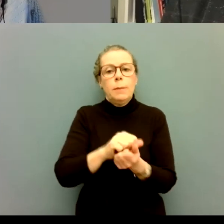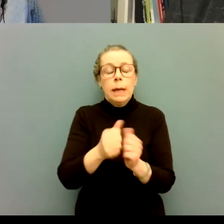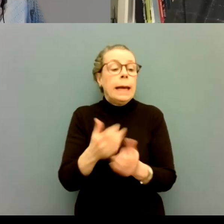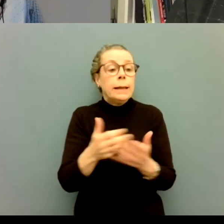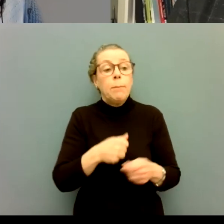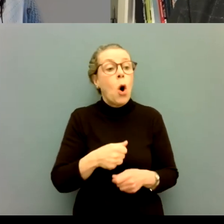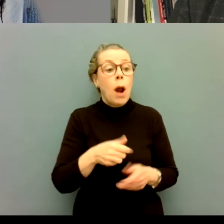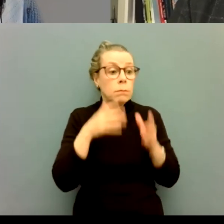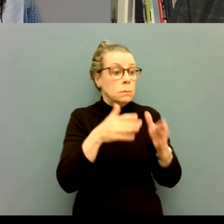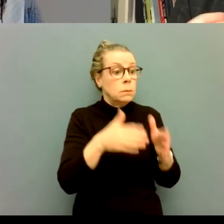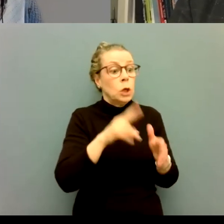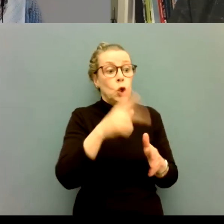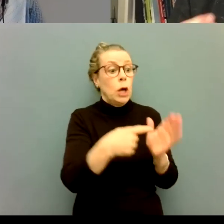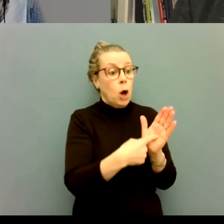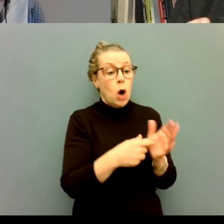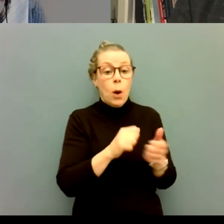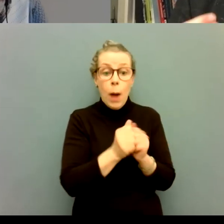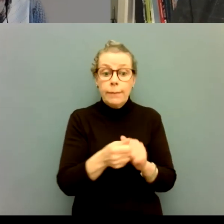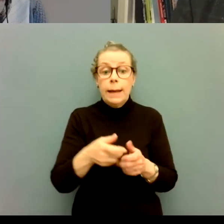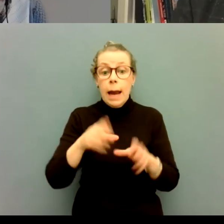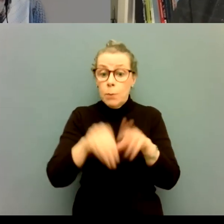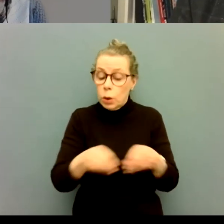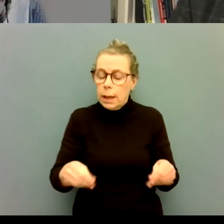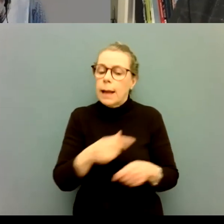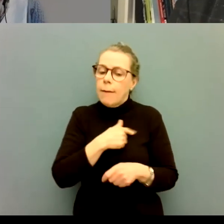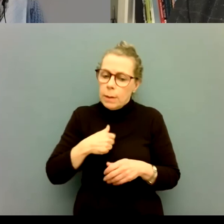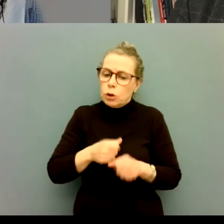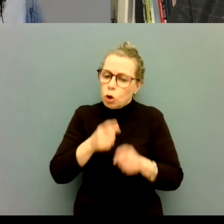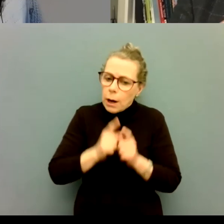Det är ett viktigt instrument i politiken, det handlar inte bara-